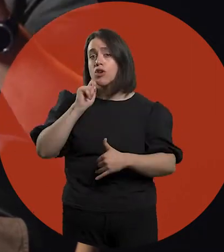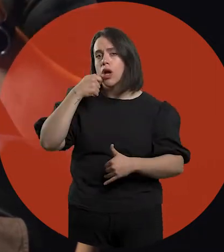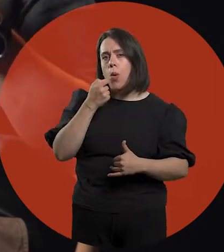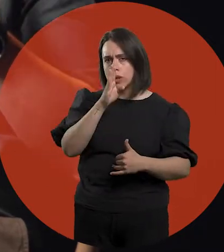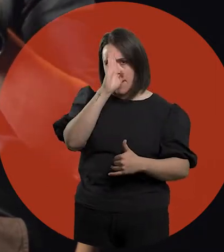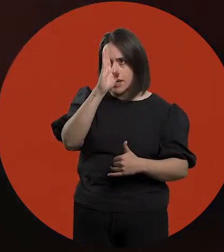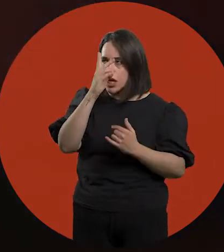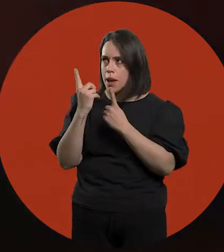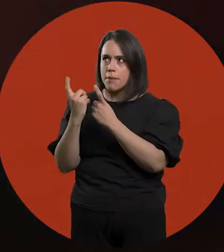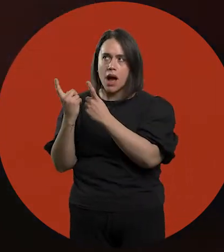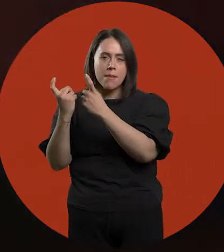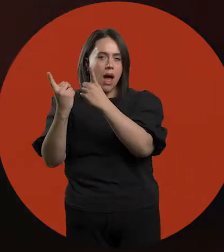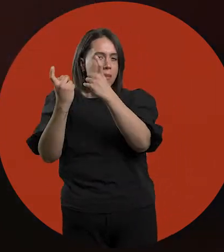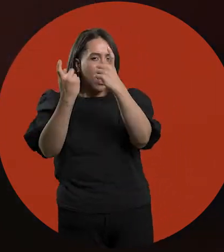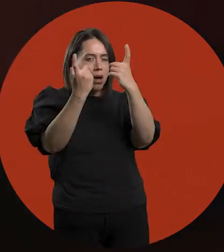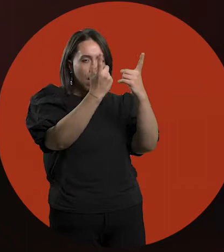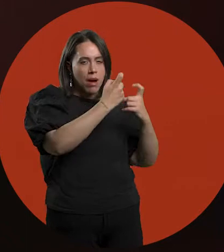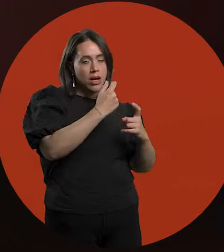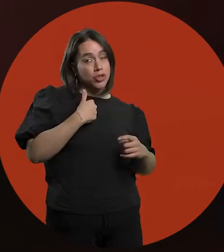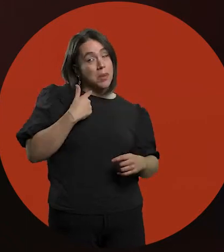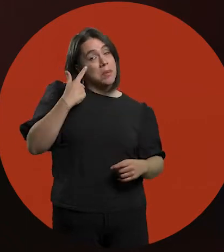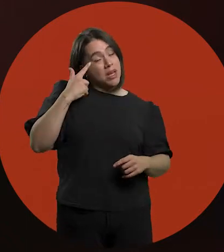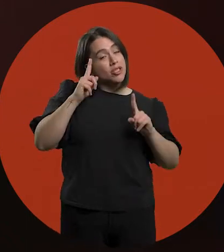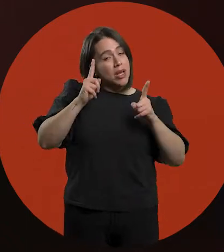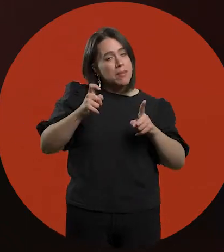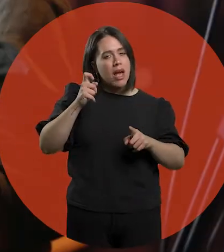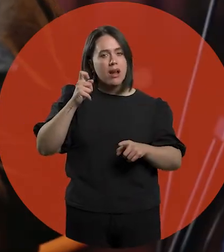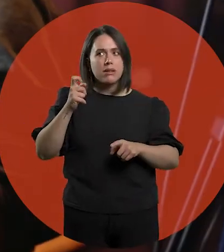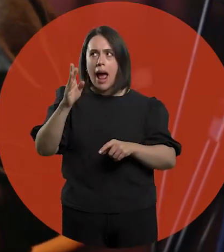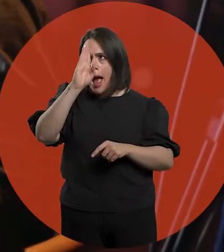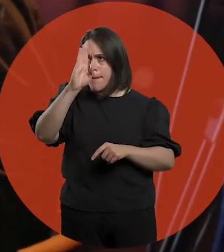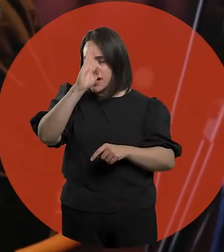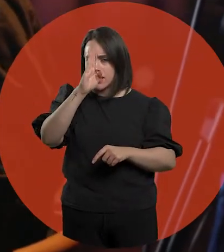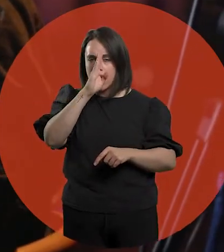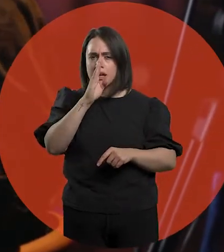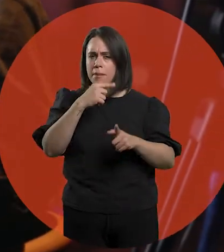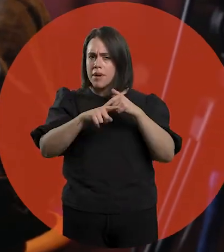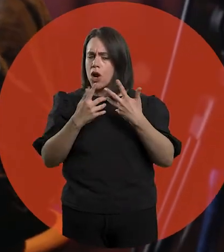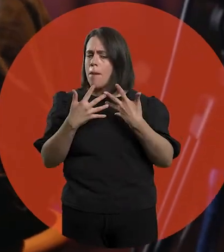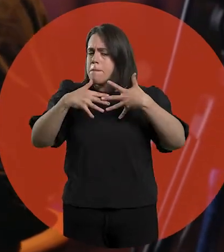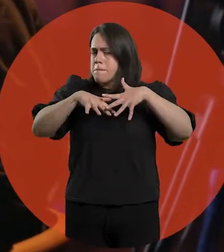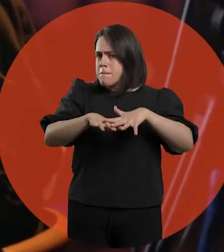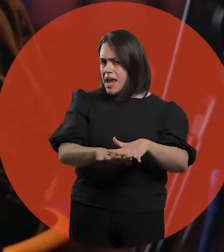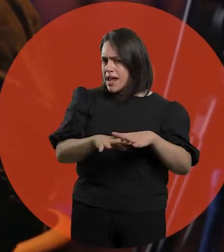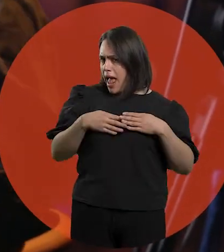Recibir información, e imagino yo, también conocimiento. ¿Tienen lugar las emociones en la UTU?